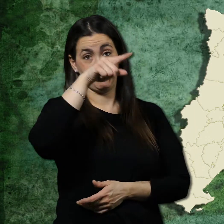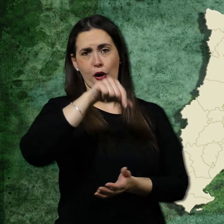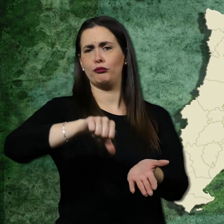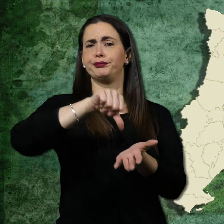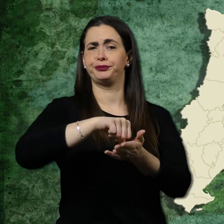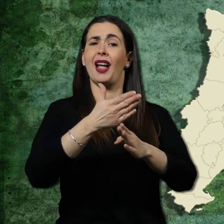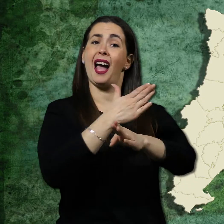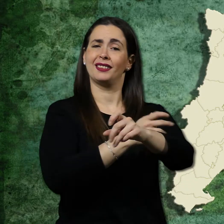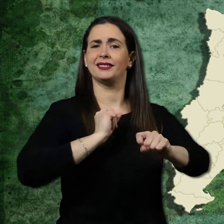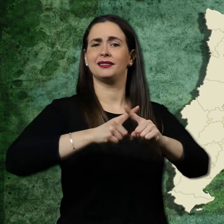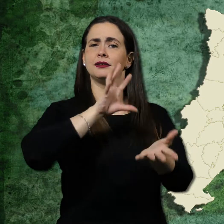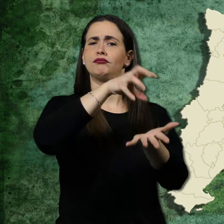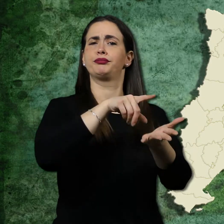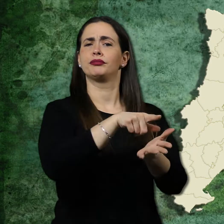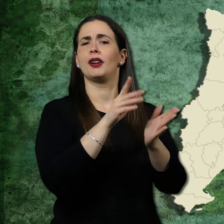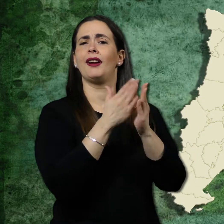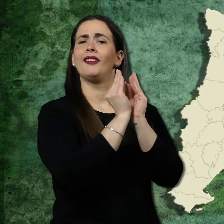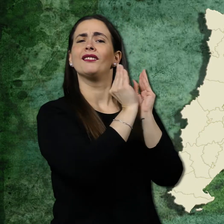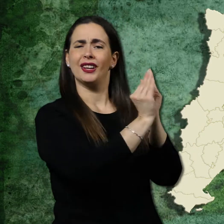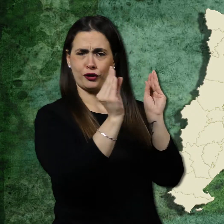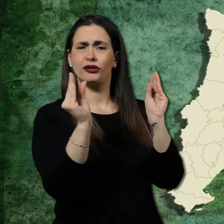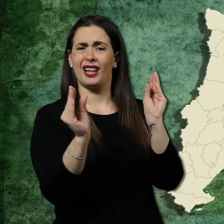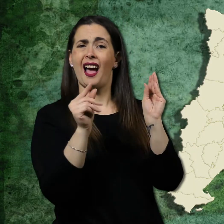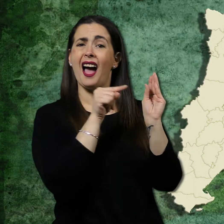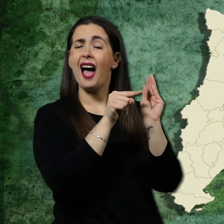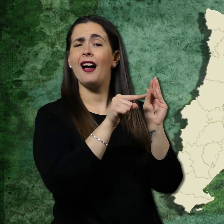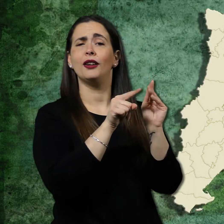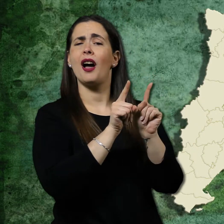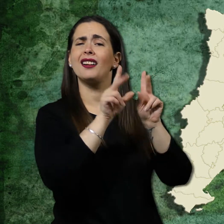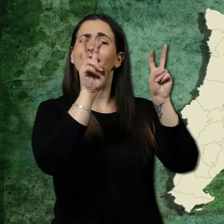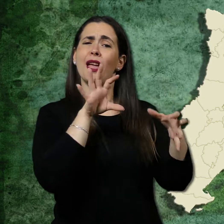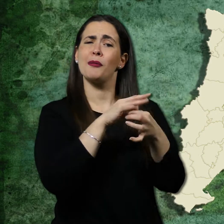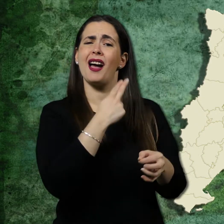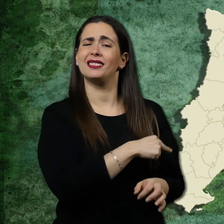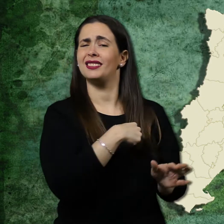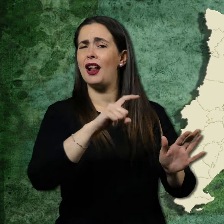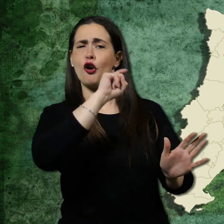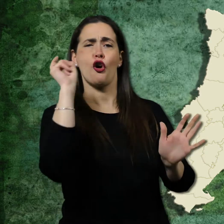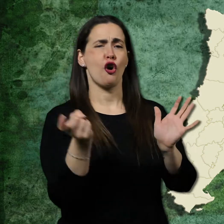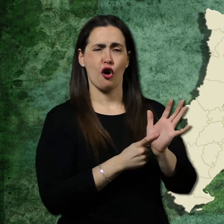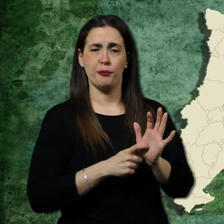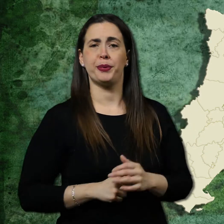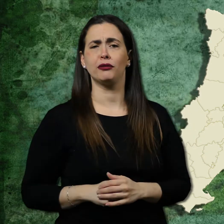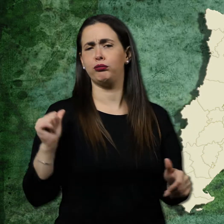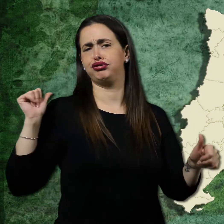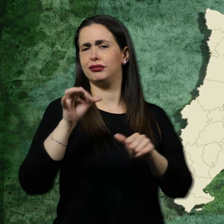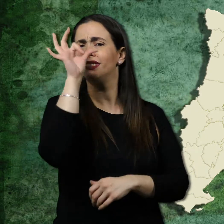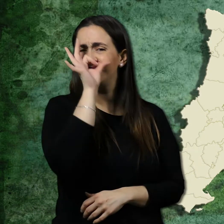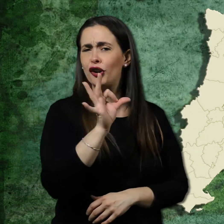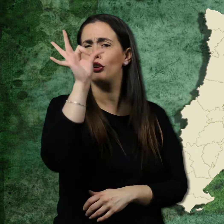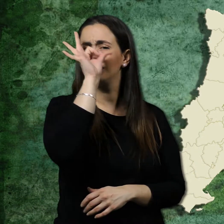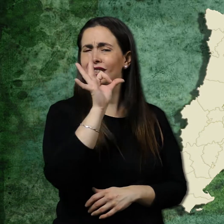La capital del Ripollès fou la seu d'una de les biblioteques més completes de la cristiandat durant segles